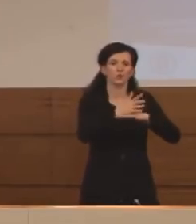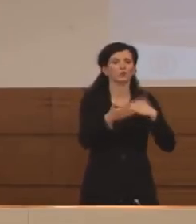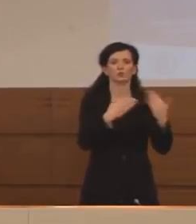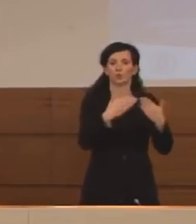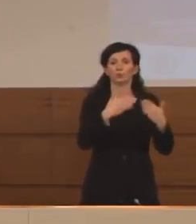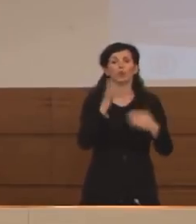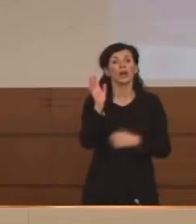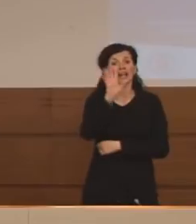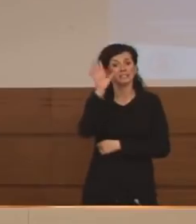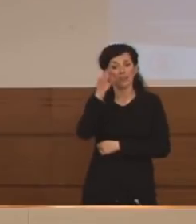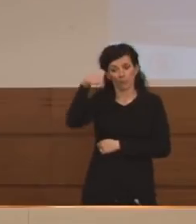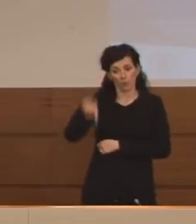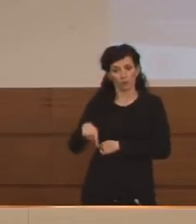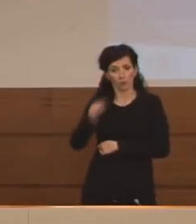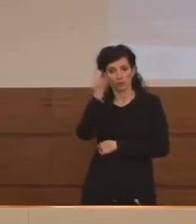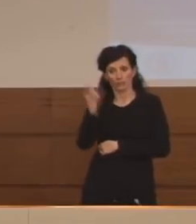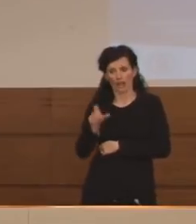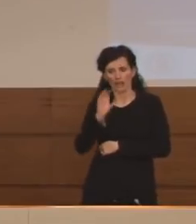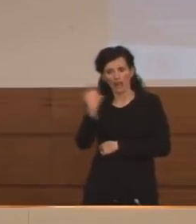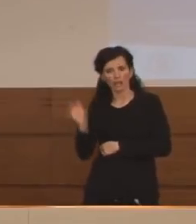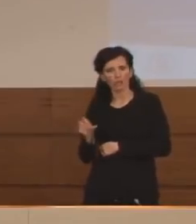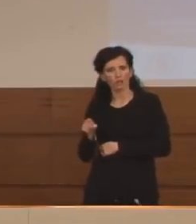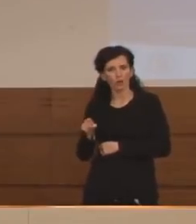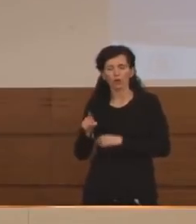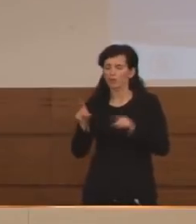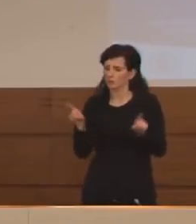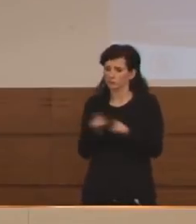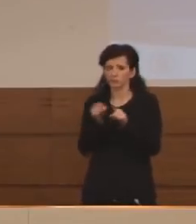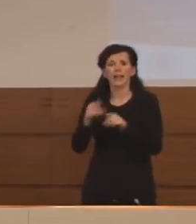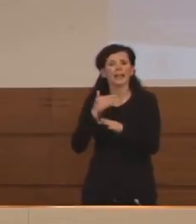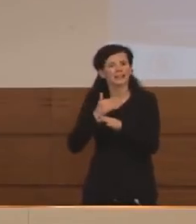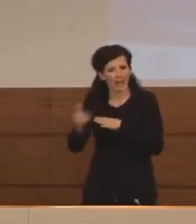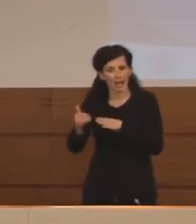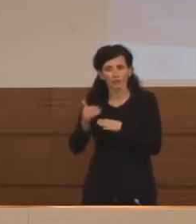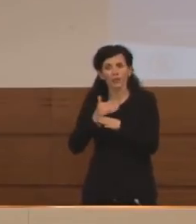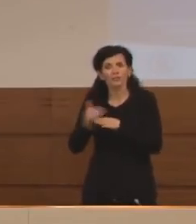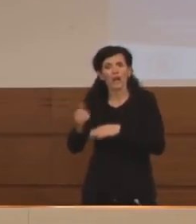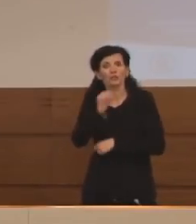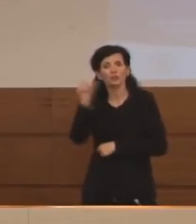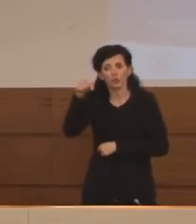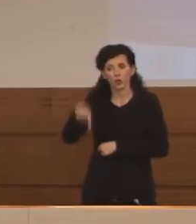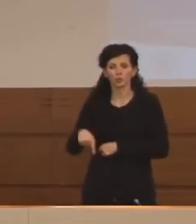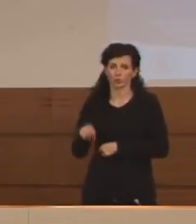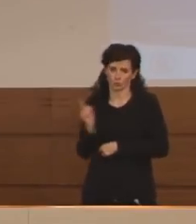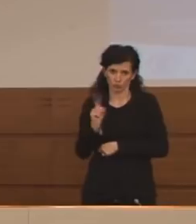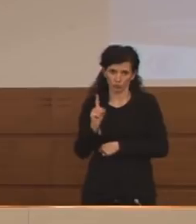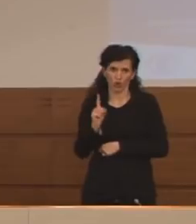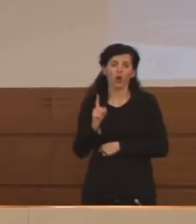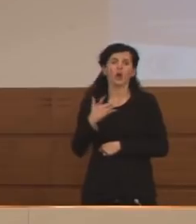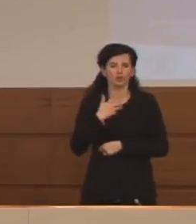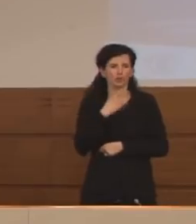Guardi non è... I ritardi non si hanno solo nelle regioni del sud, si hanno anche nelle regioni sovraccariche,